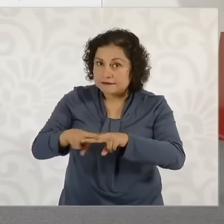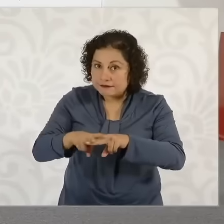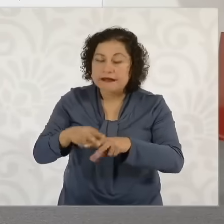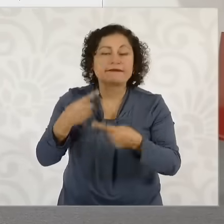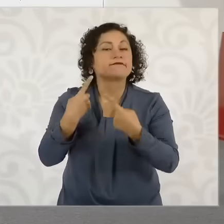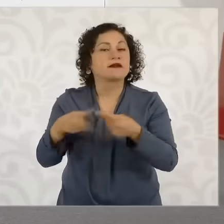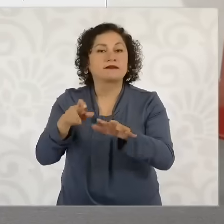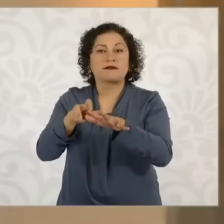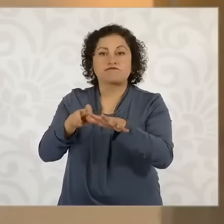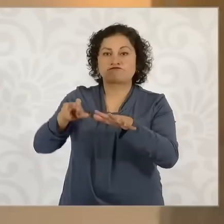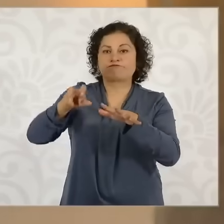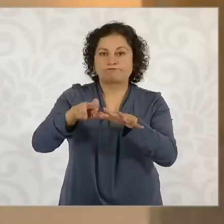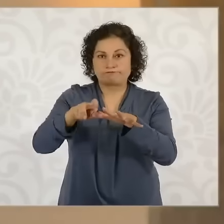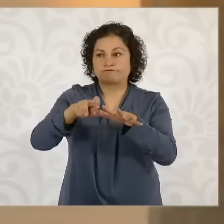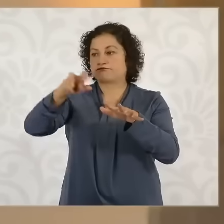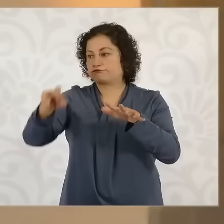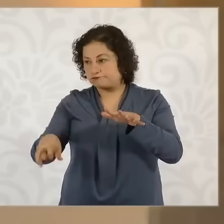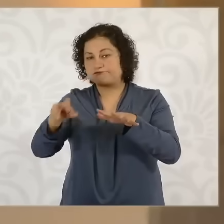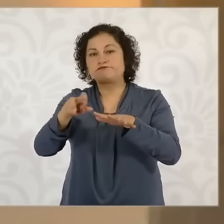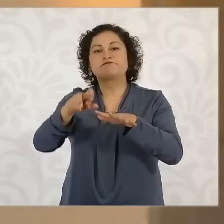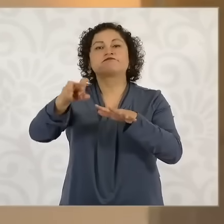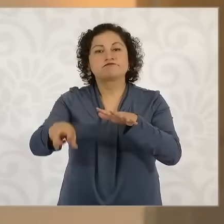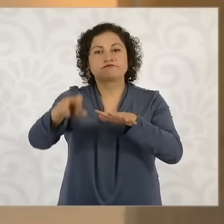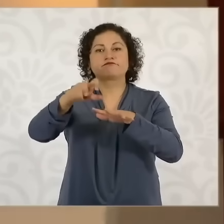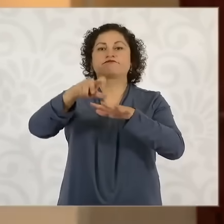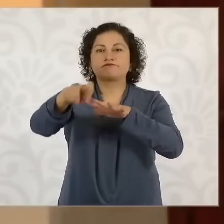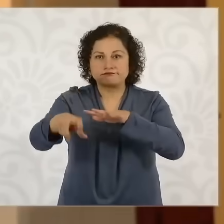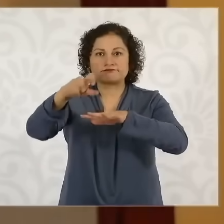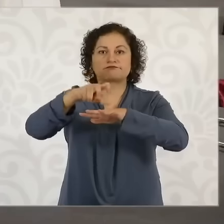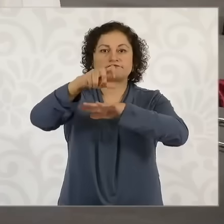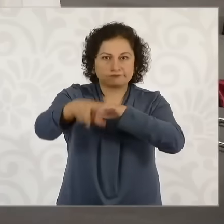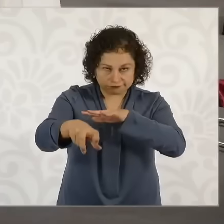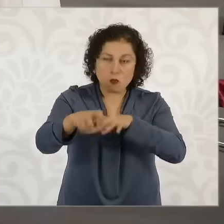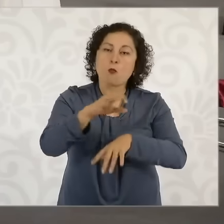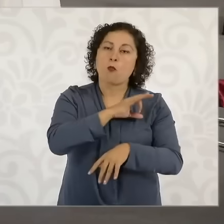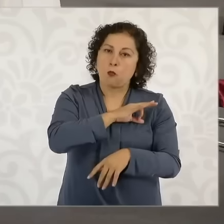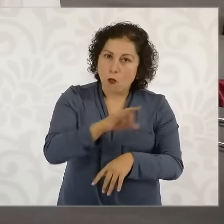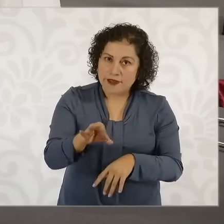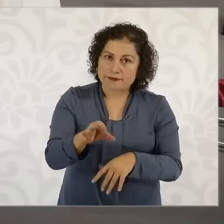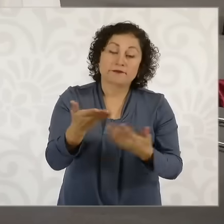La demanda, por tanto, no es lineal. Sin embargo, su comportamiento sí ha sido ascendente. Hemos